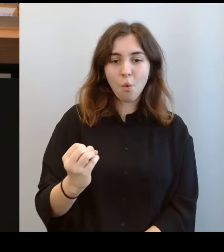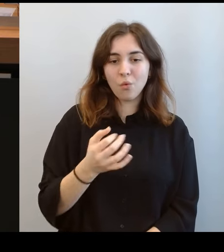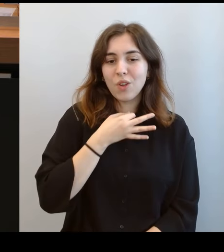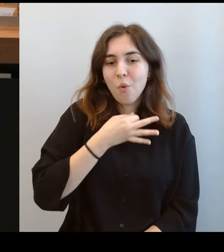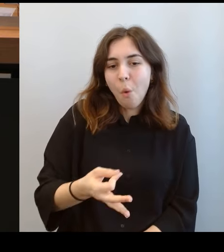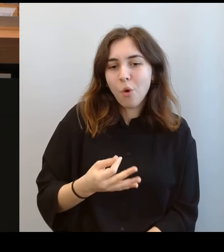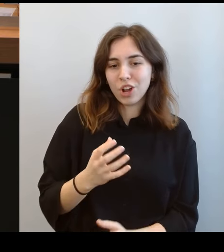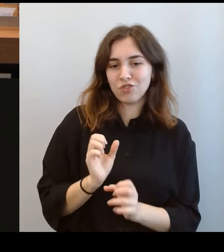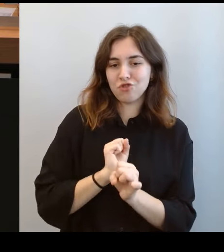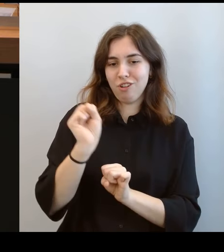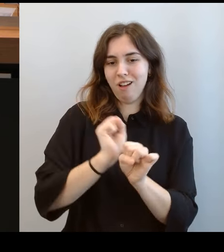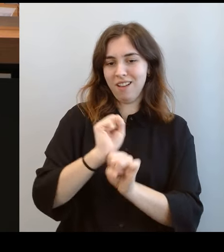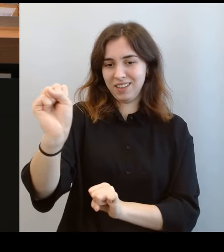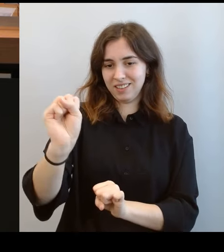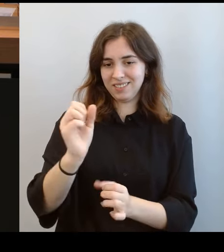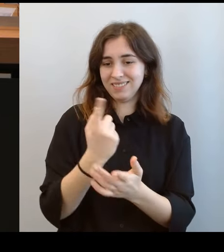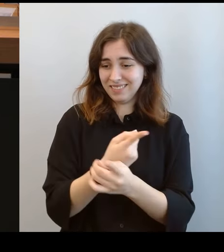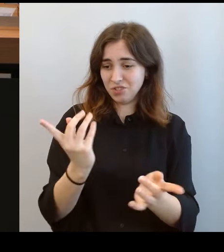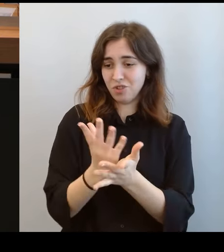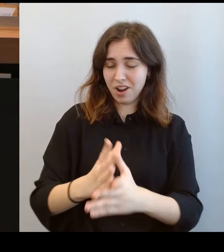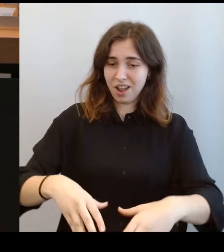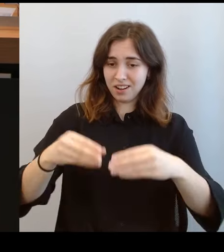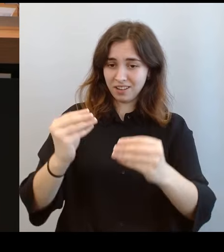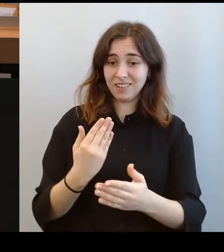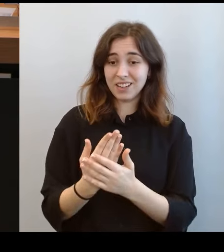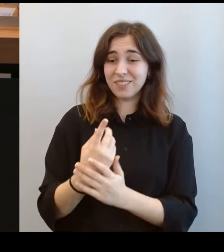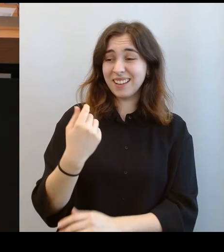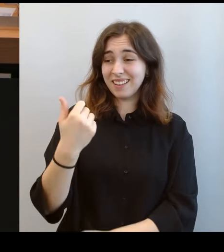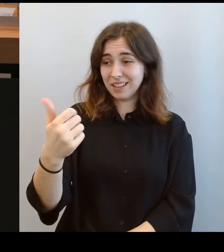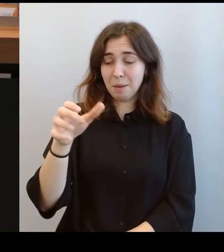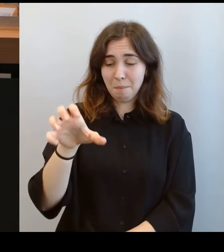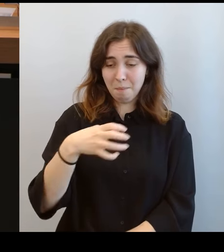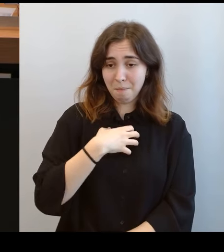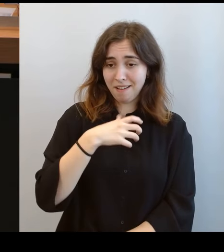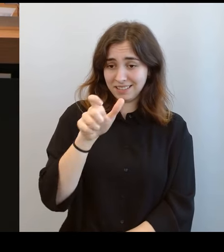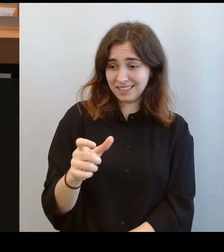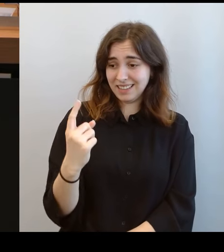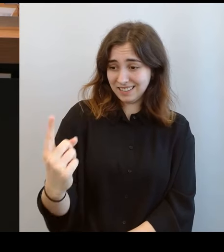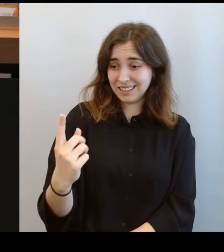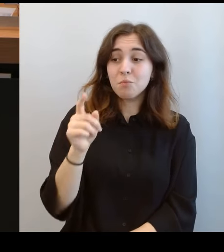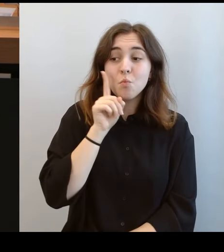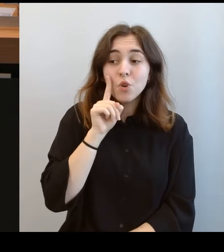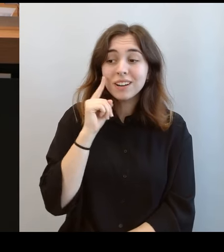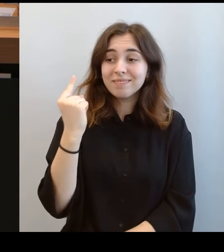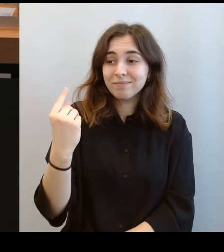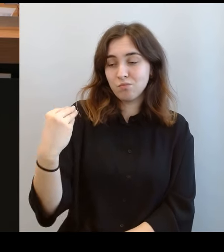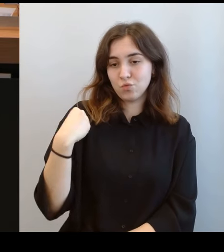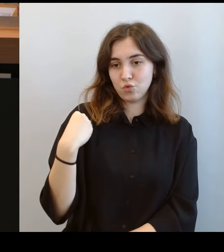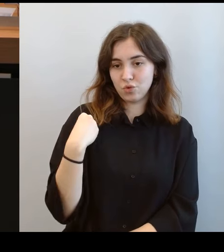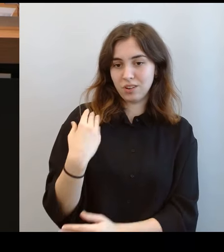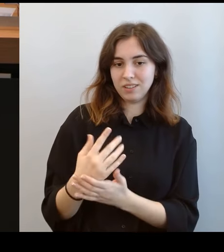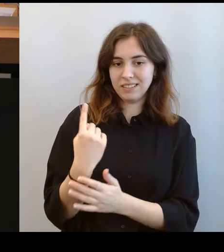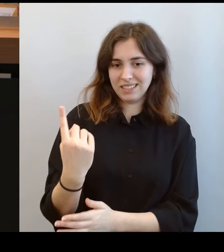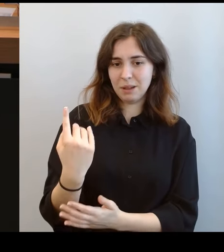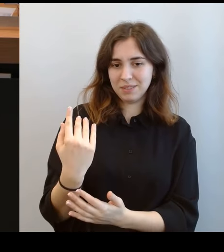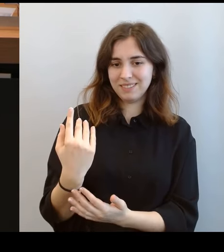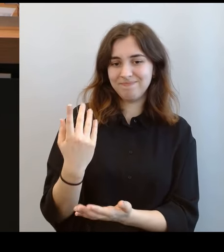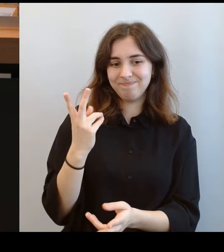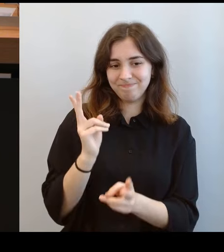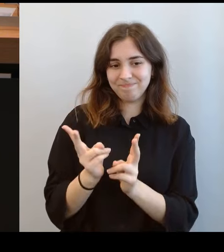gewendet, die mir das Leid ihrer Tochter dort geklagt hat, die am 24. Februar dort eine Demonstration vor der